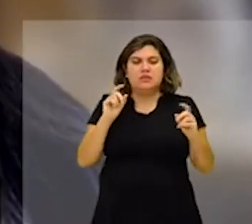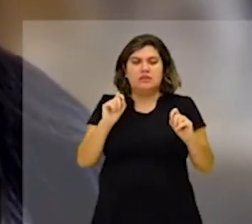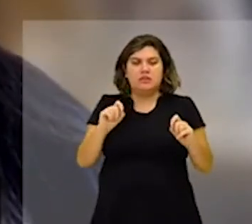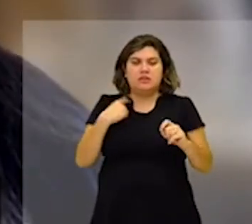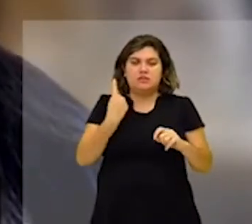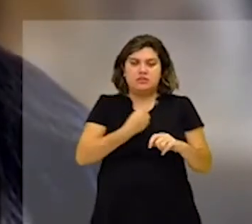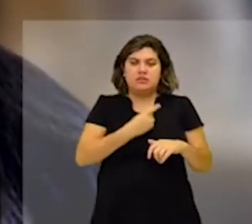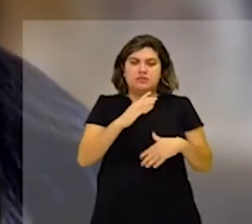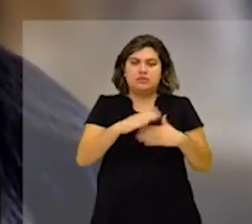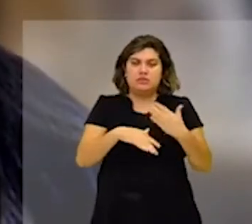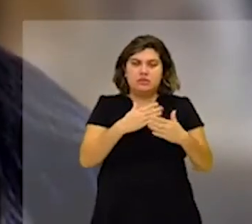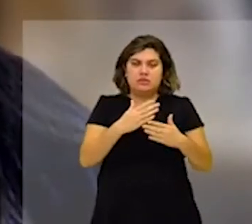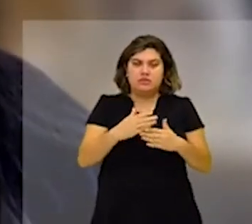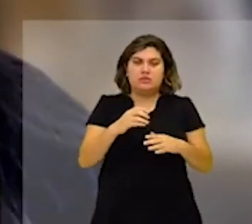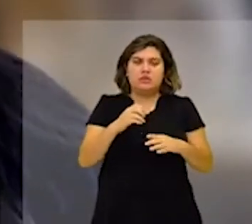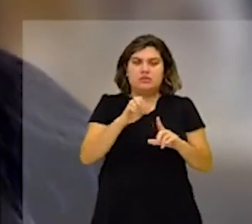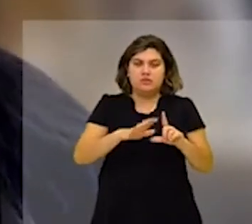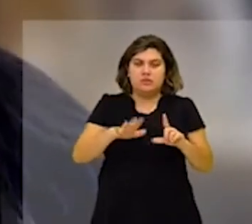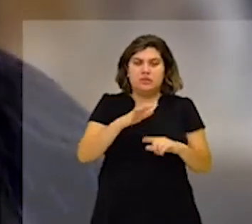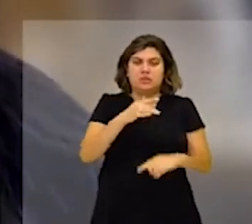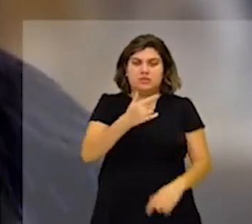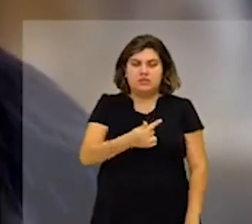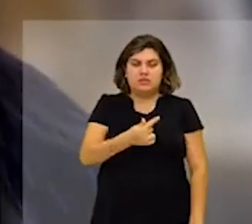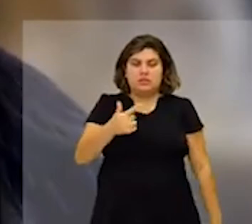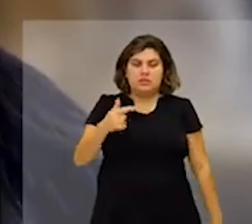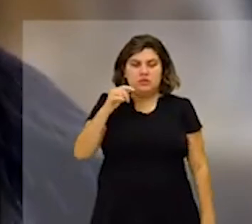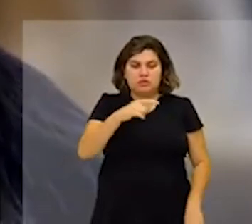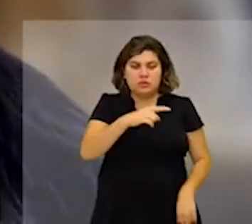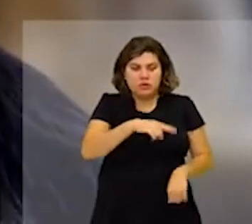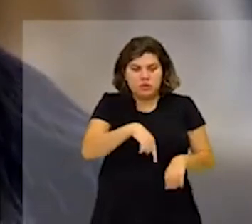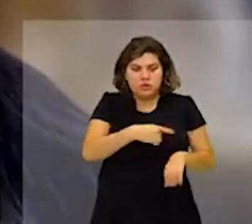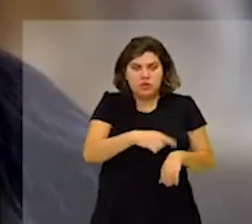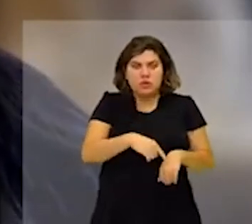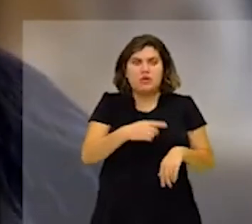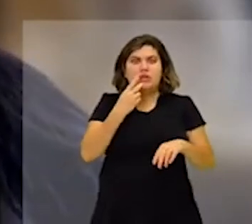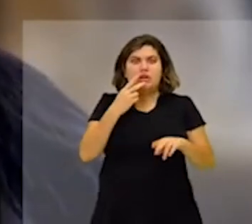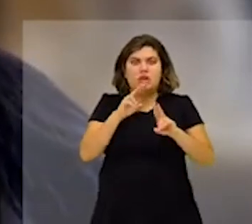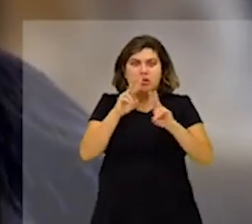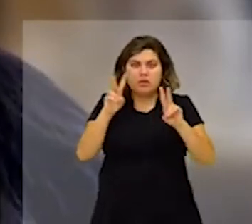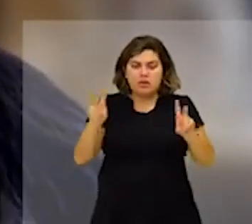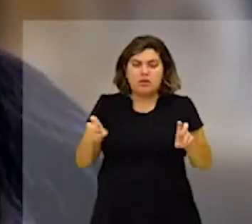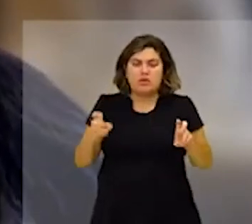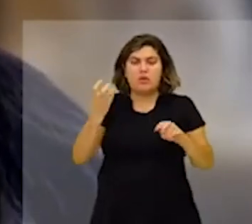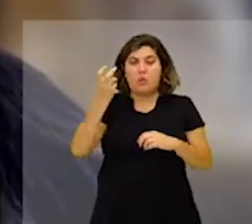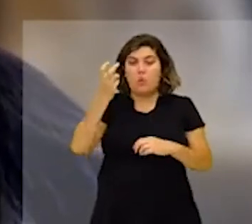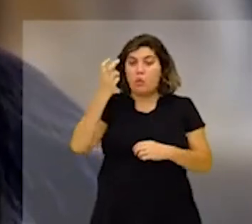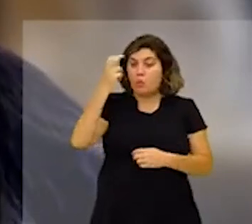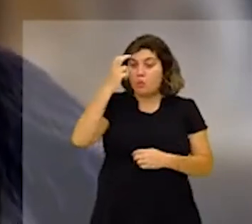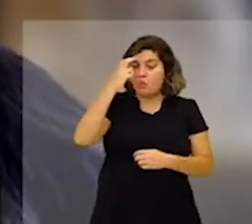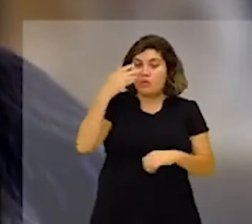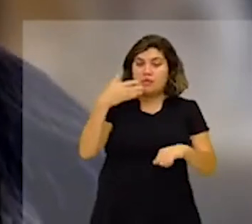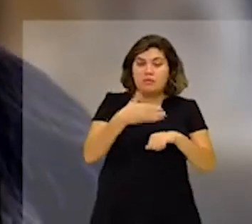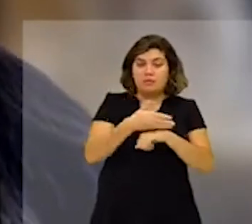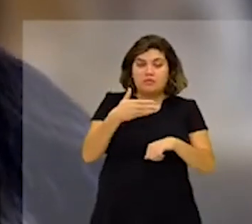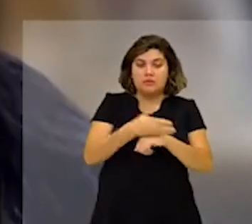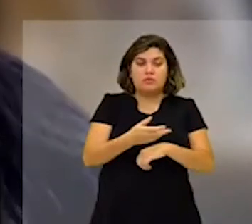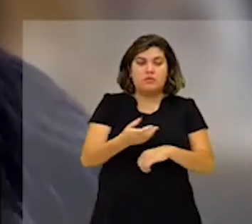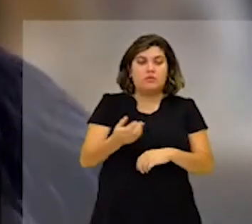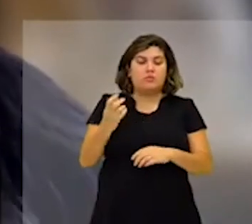plataforma 72 horas que justamente nessa questão de da cultura da participação política por mais